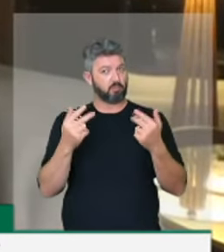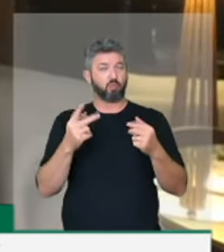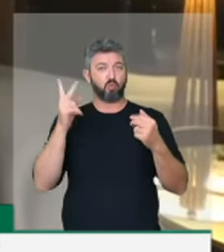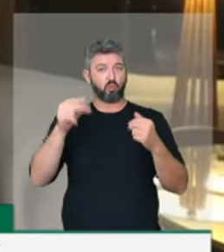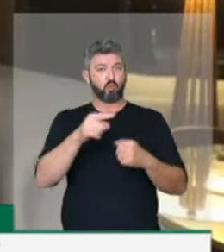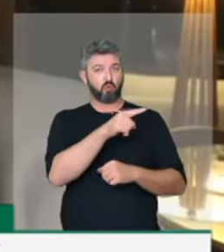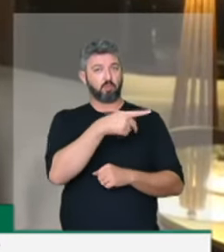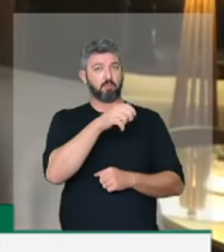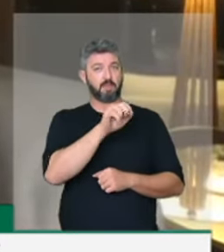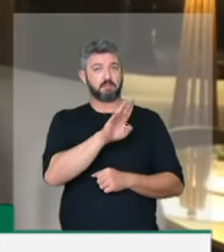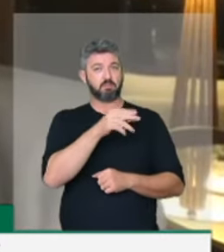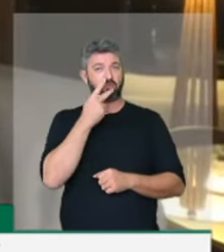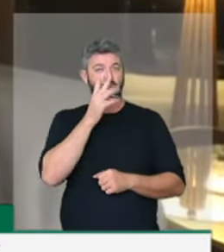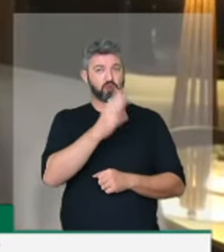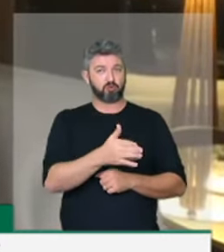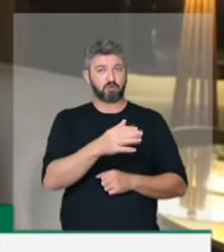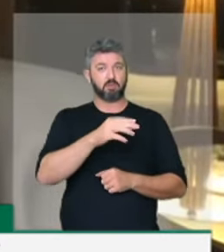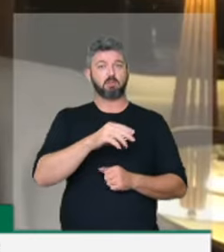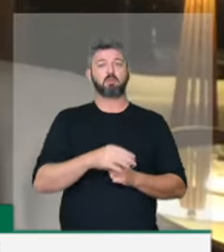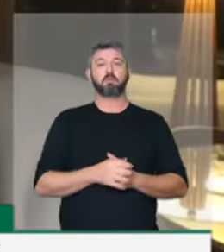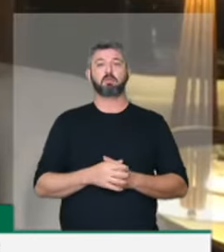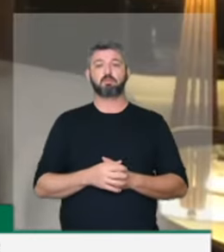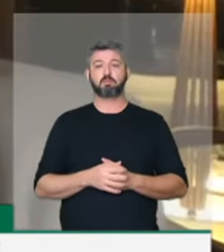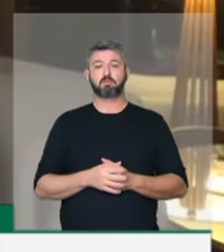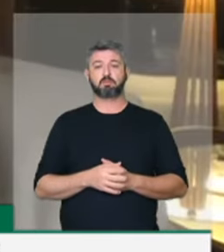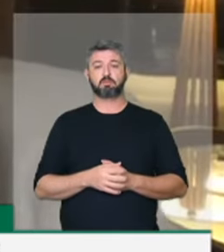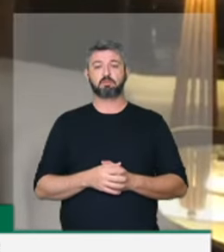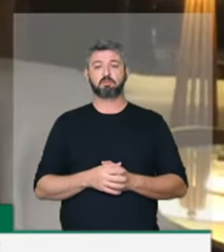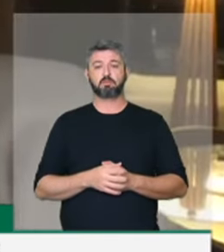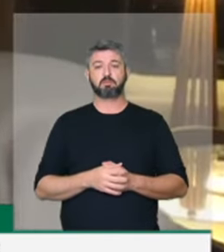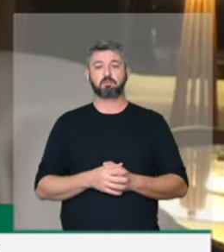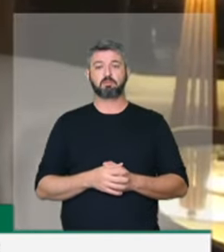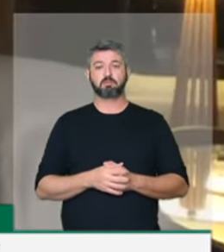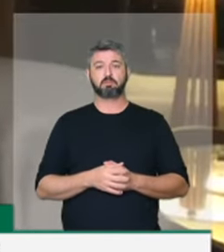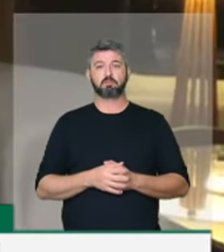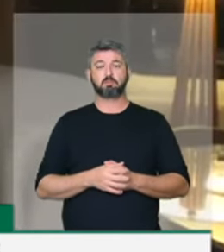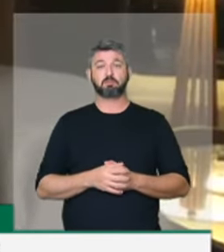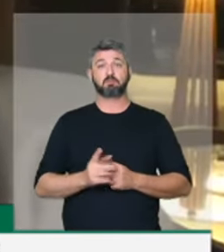FEITAS PELO LÍDER DANILO CABRAL DO PSB. NÓS... TEMEMOS.... O QUANTO FICARÁ CADA UMA DESSAS UTIS. E AÍ